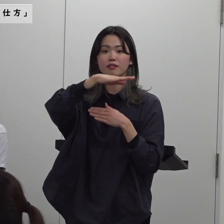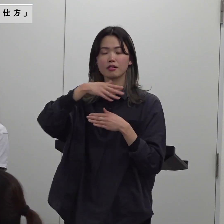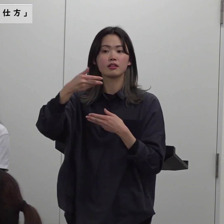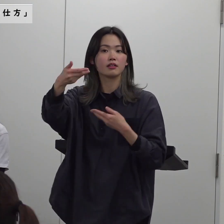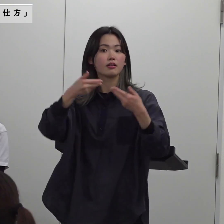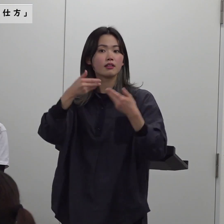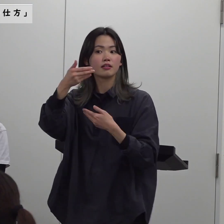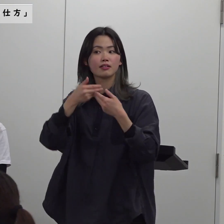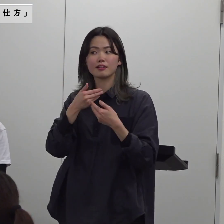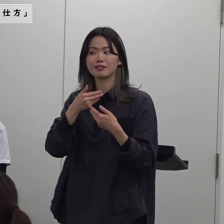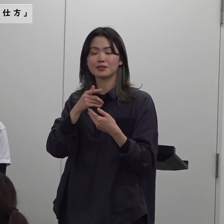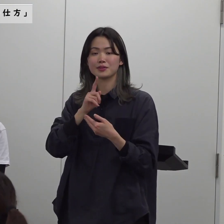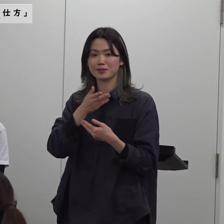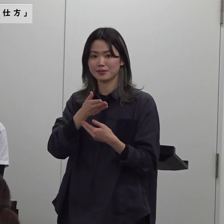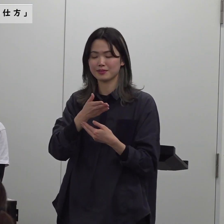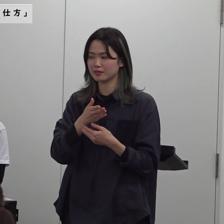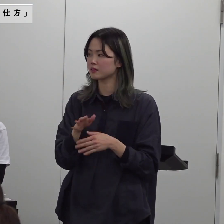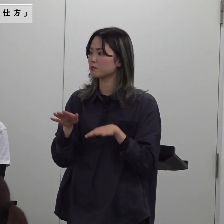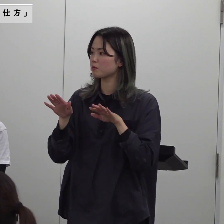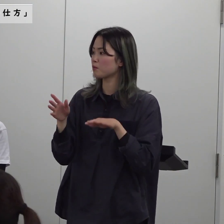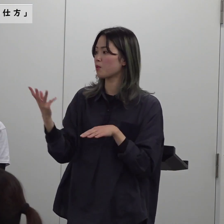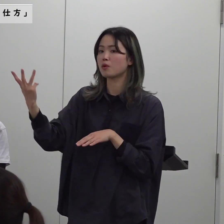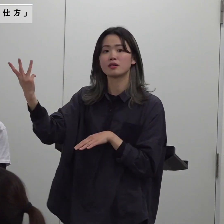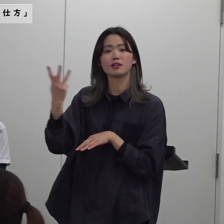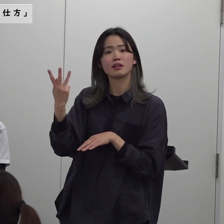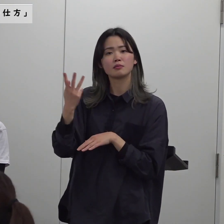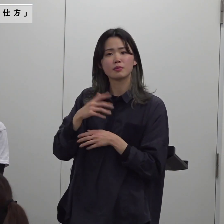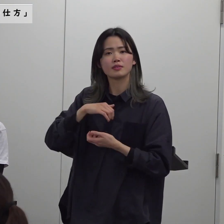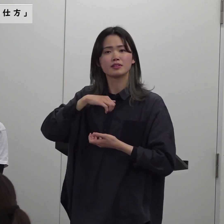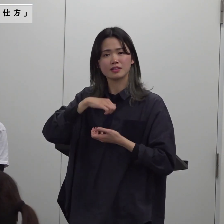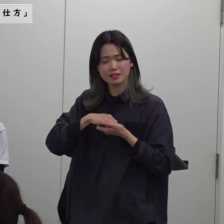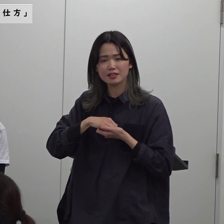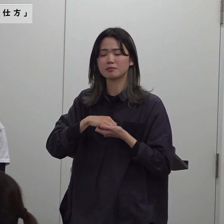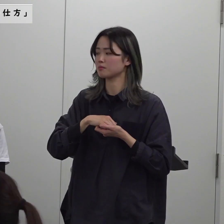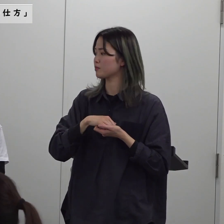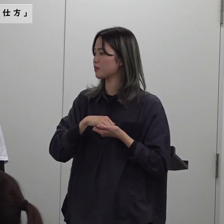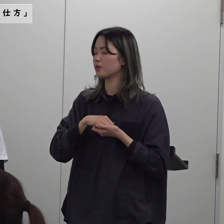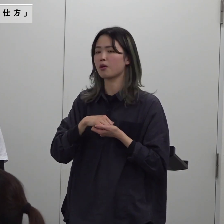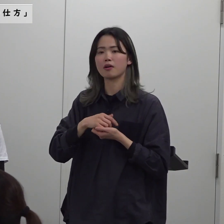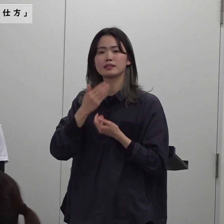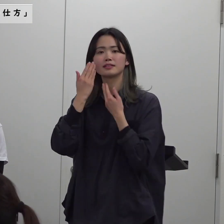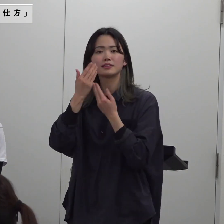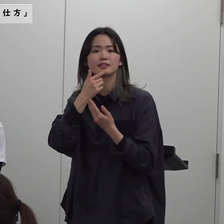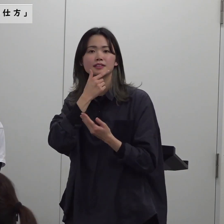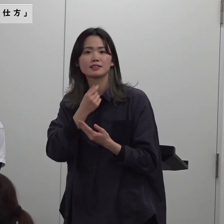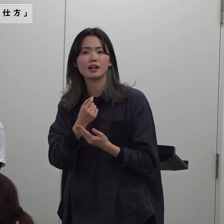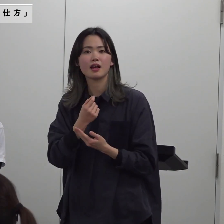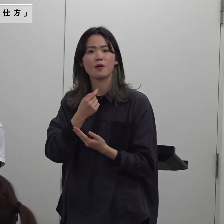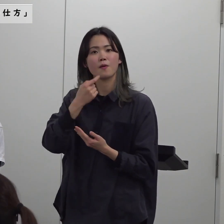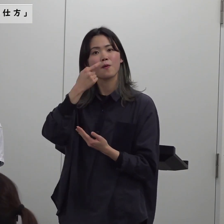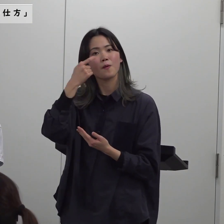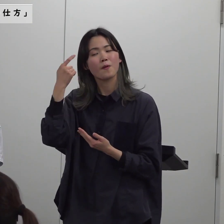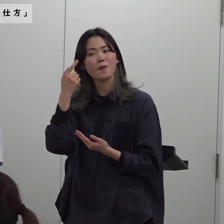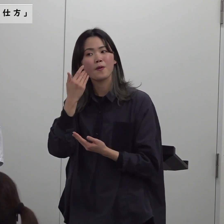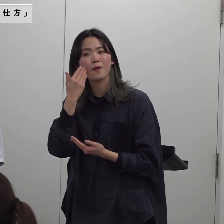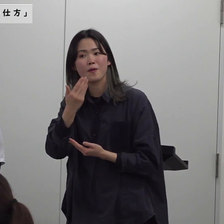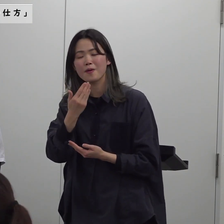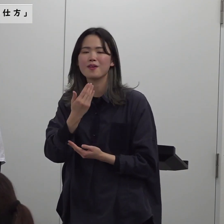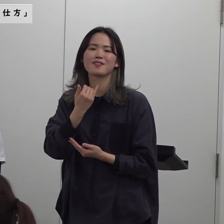もうユーザーさんたちに自由に ぜひこの機会ですので聞きたいことを聞いていただきたいなと思います